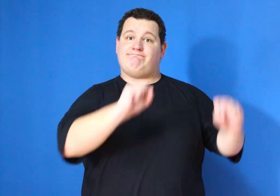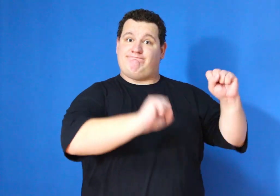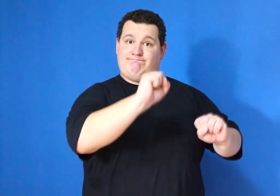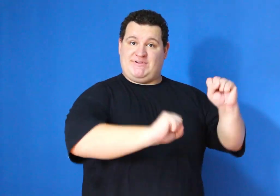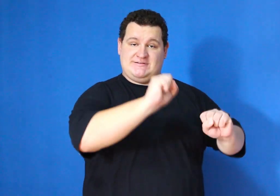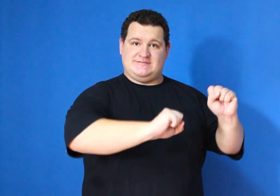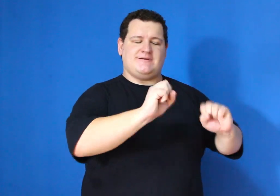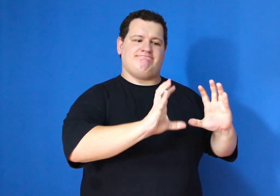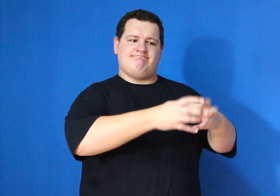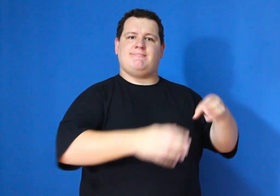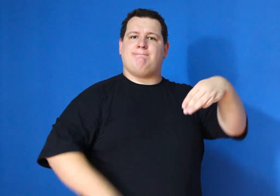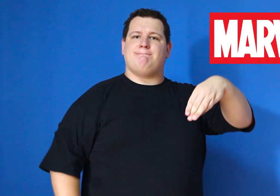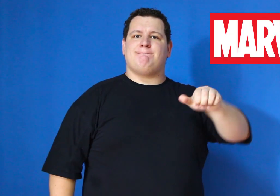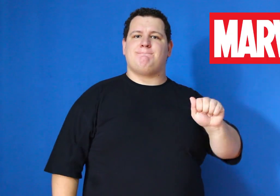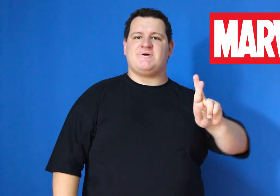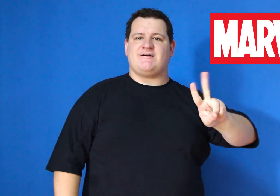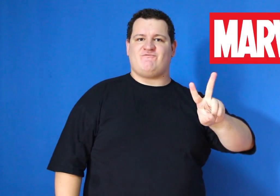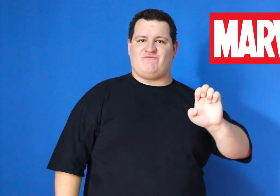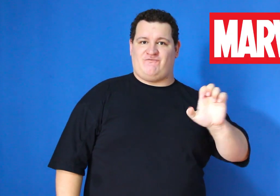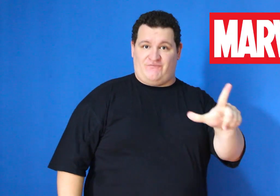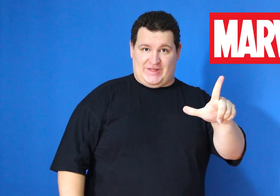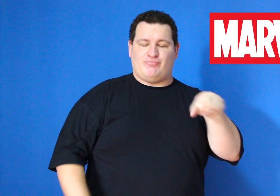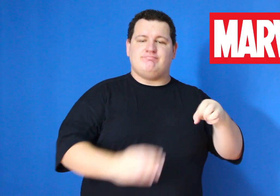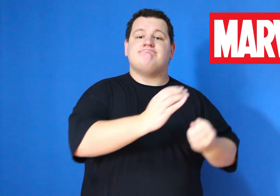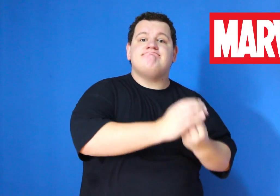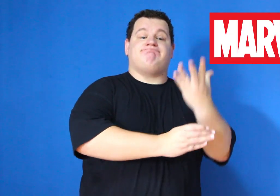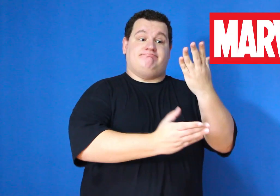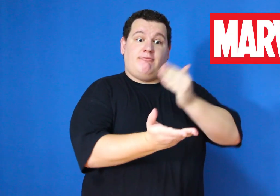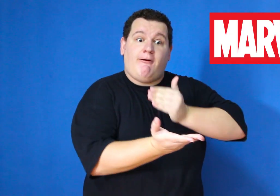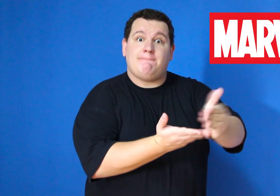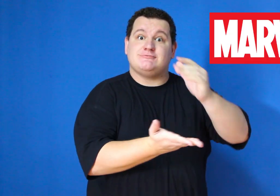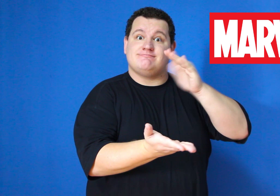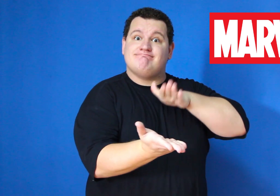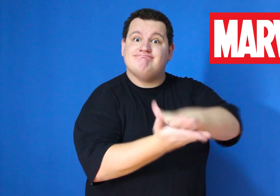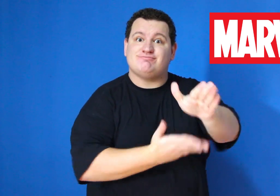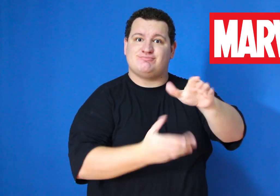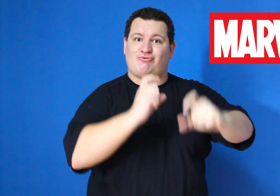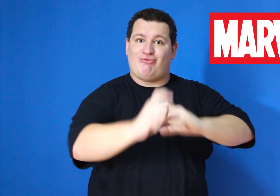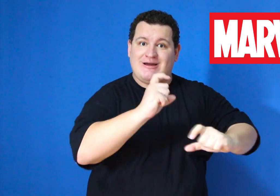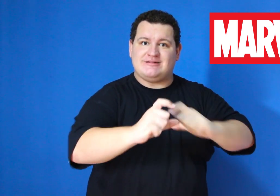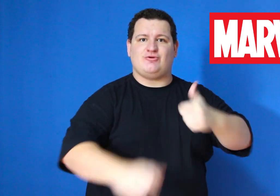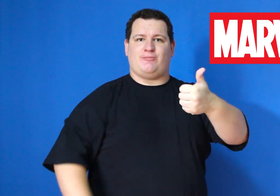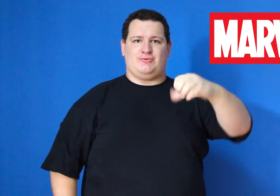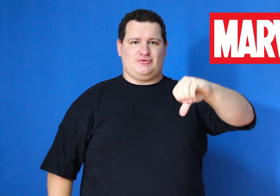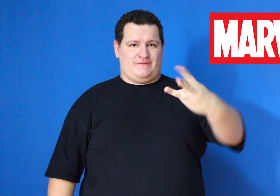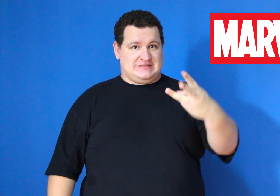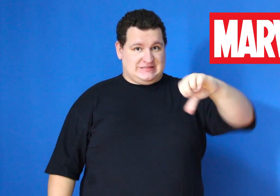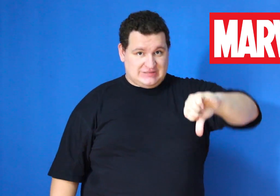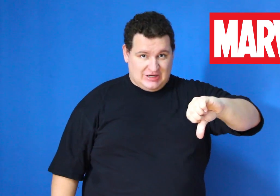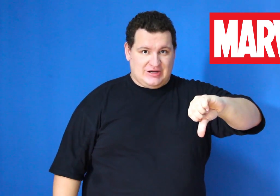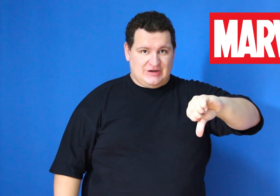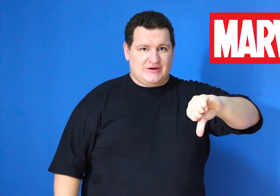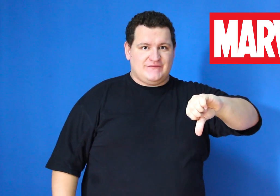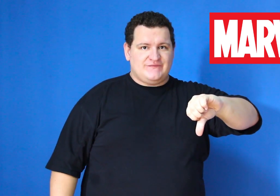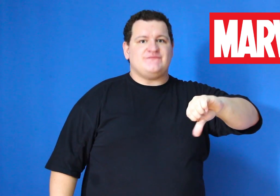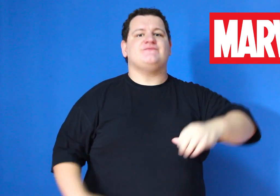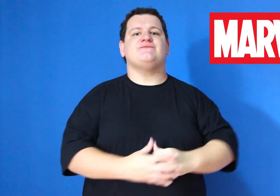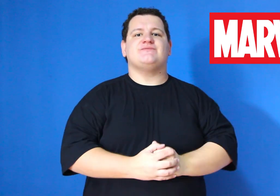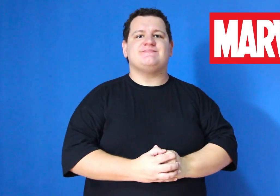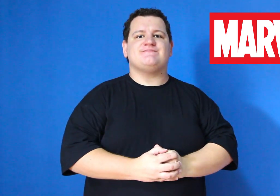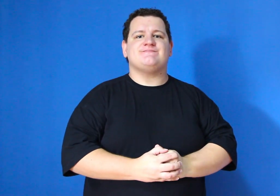A editora Marvel começou a publicar os quadrinhos em 1939.